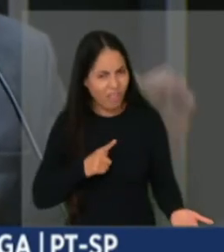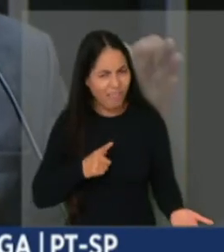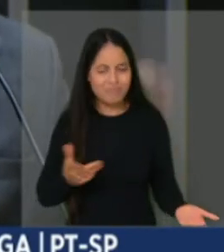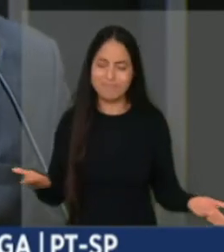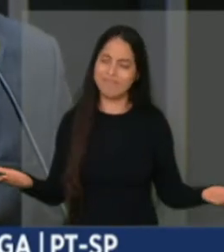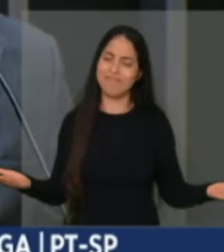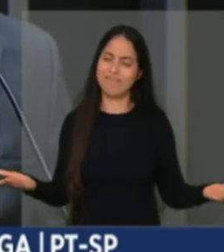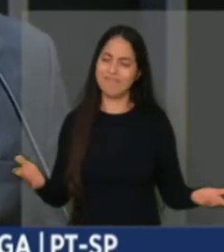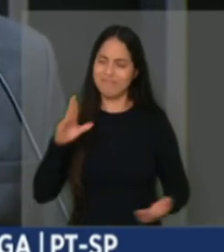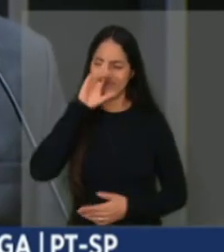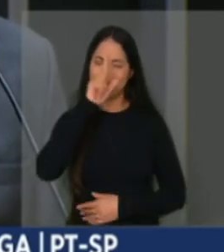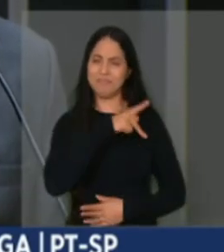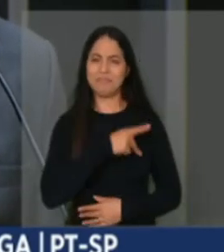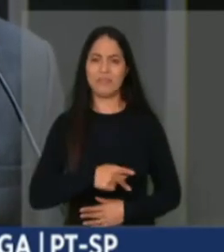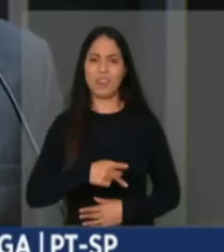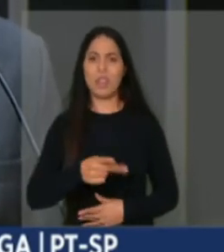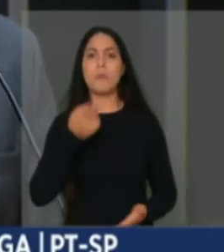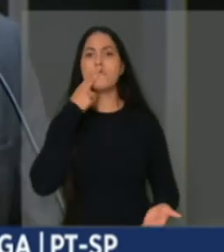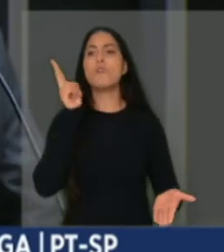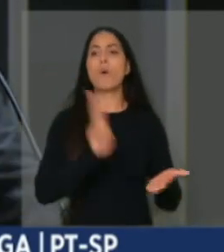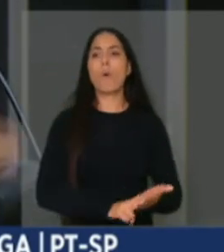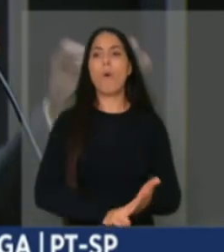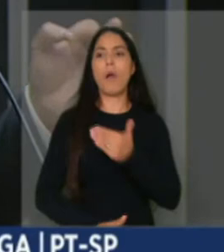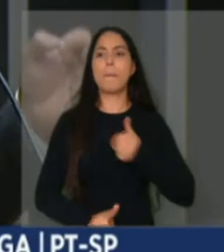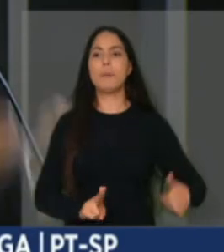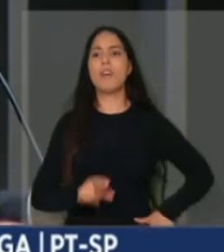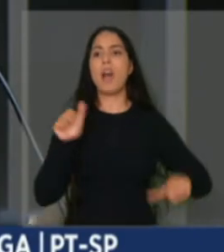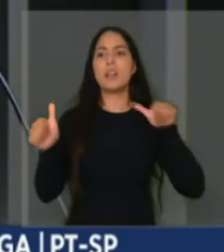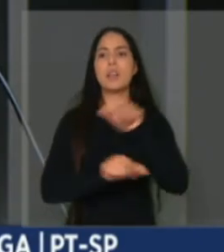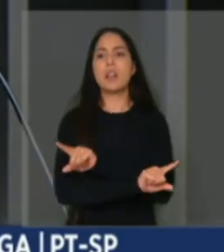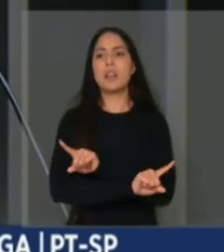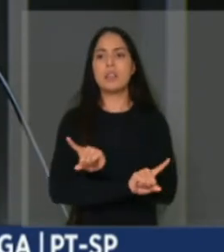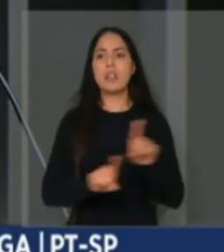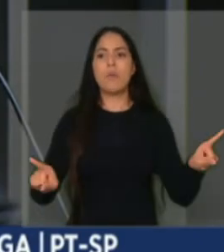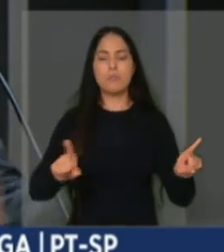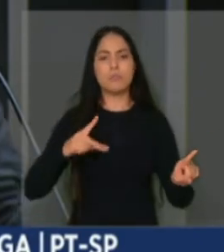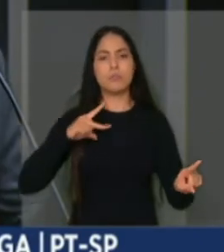NÃO A PRIVATIZAÇÃO DOS CORREIOS, O BRASIL TEM OUTRAS URGÊNCIAS, OUTRAS NECESSIDADES, NESTE MOMENTO, E